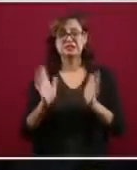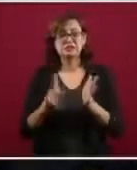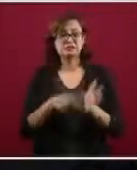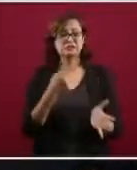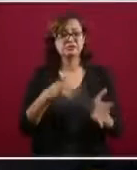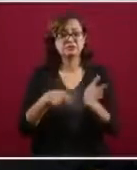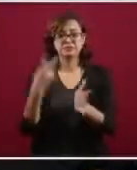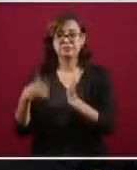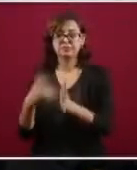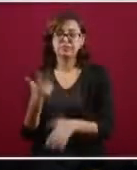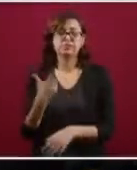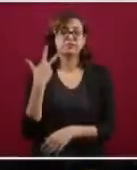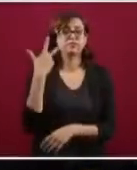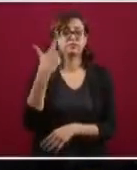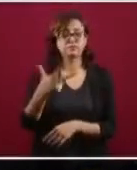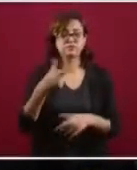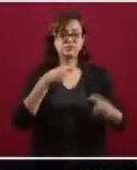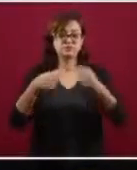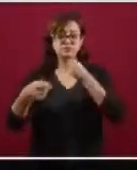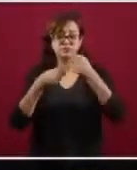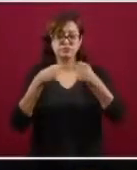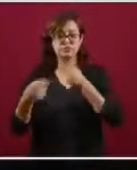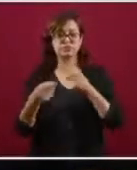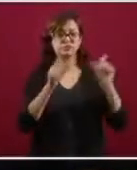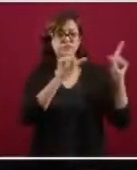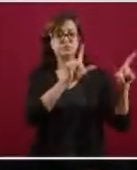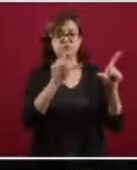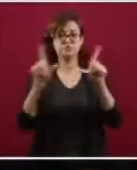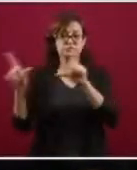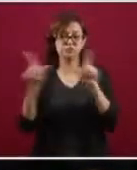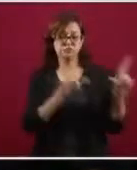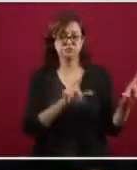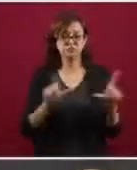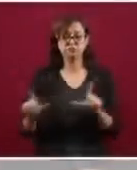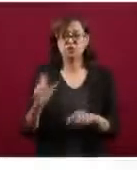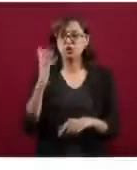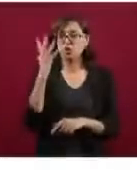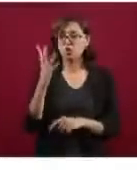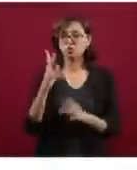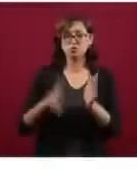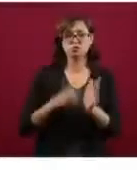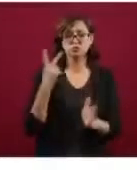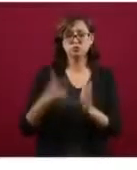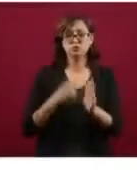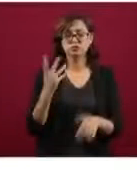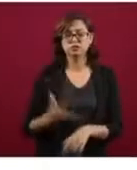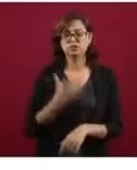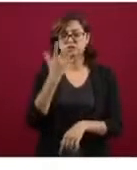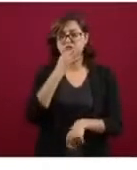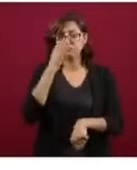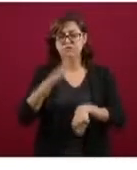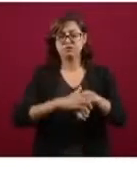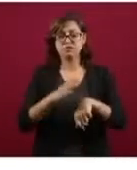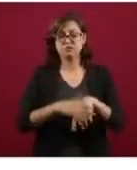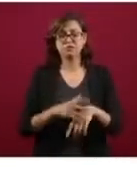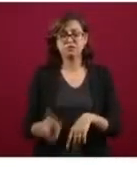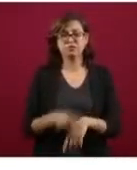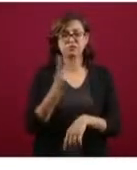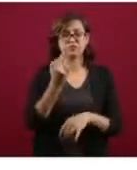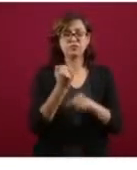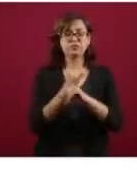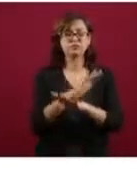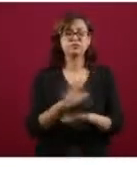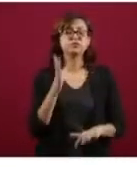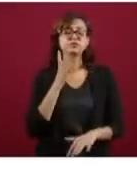prensa, ahí están numeradas, cinco comunicados de prensa, dos informes al Congreso y una